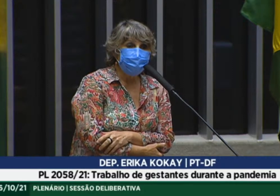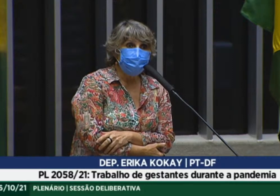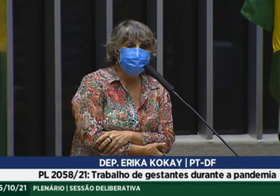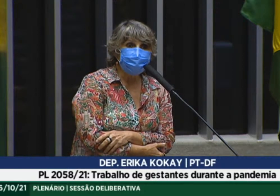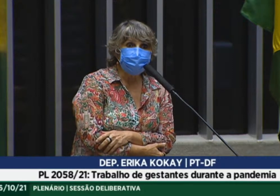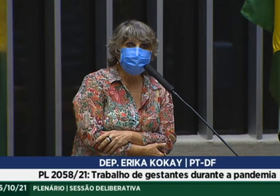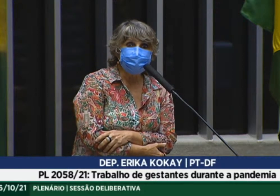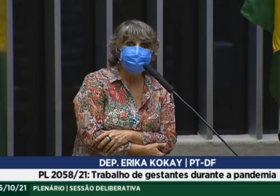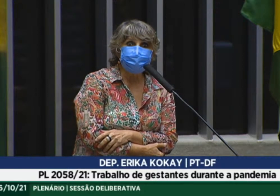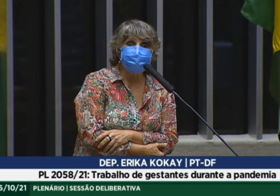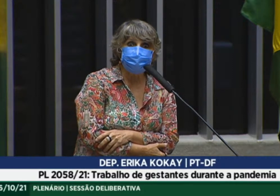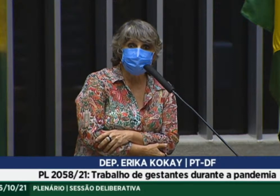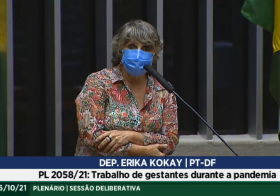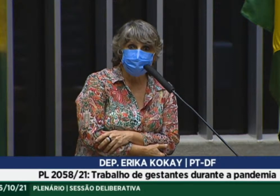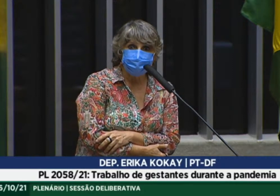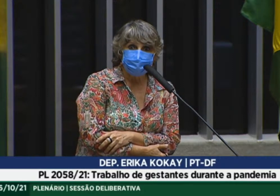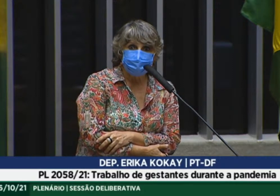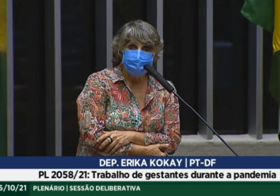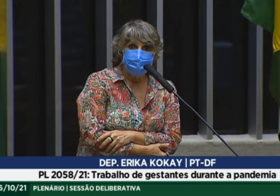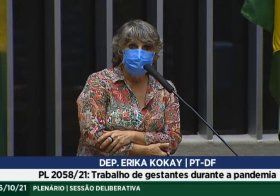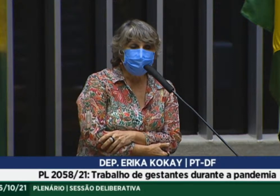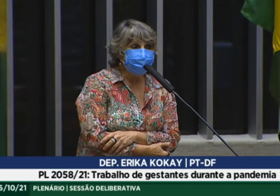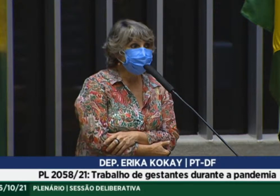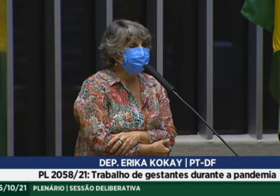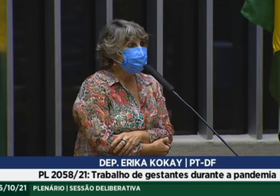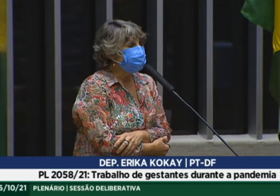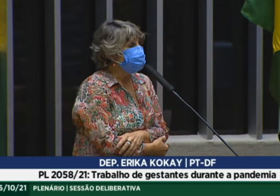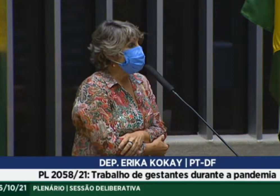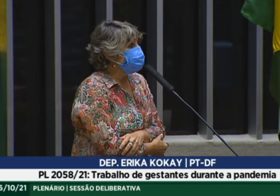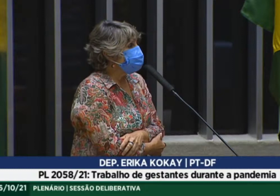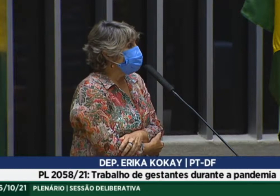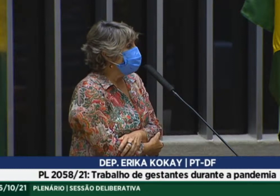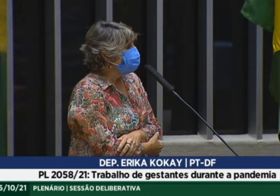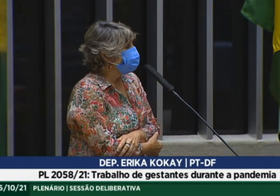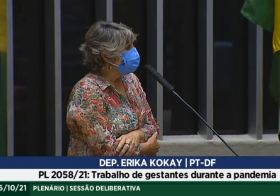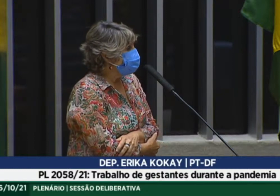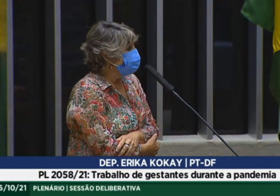FICO, COM MUITAS MUTAÇÕES NO CORPO DA MULHER. E QUE